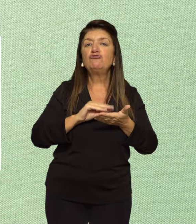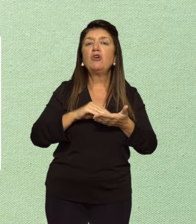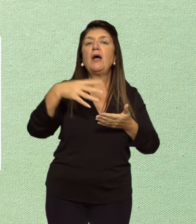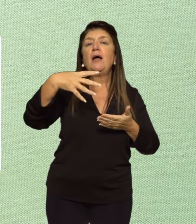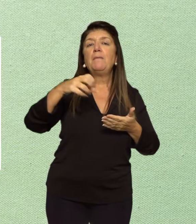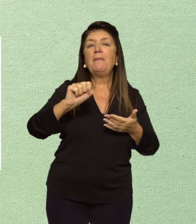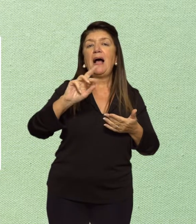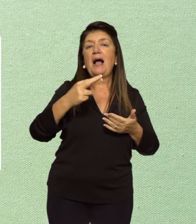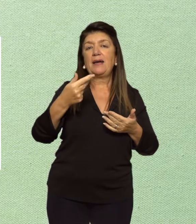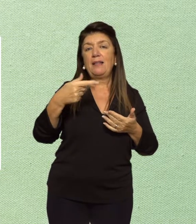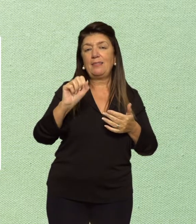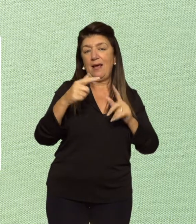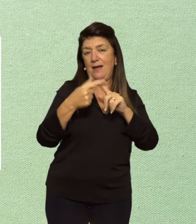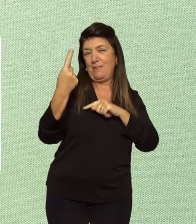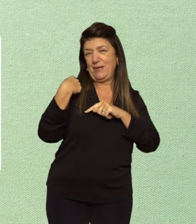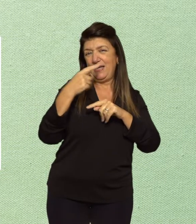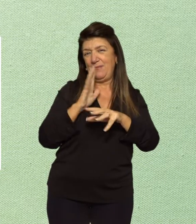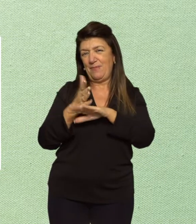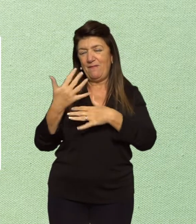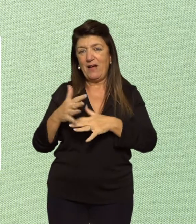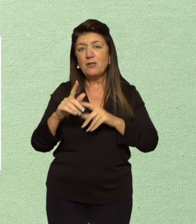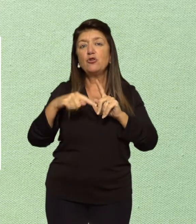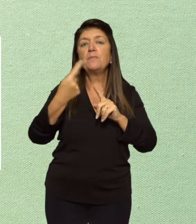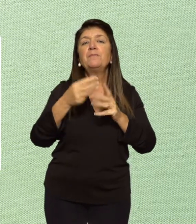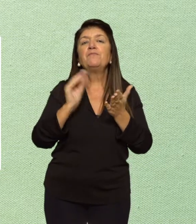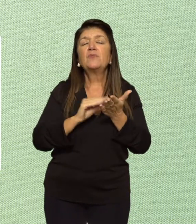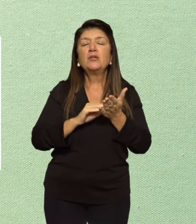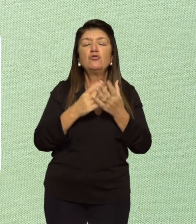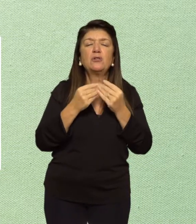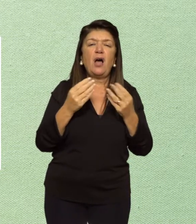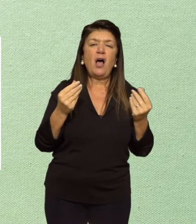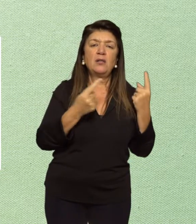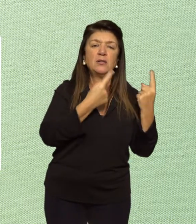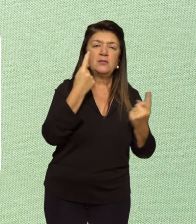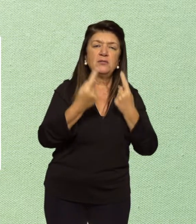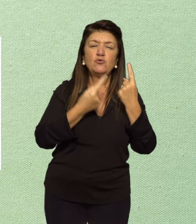ci ha preceduto in questo incontro, ma poi ci sono tantissime realtà. Noi lavoriamo tanto col terzo